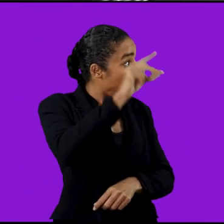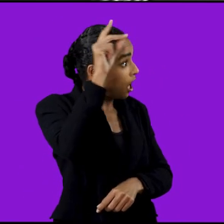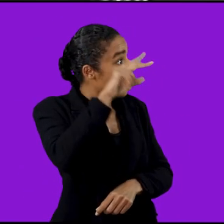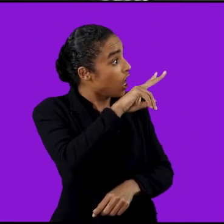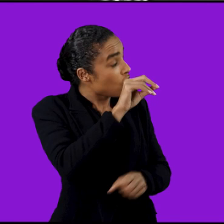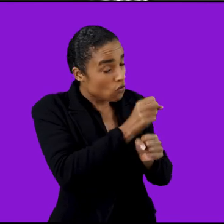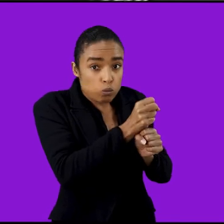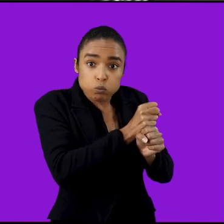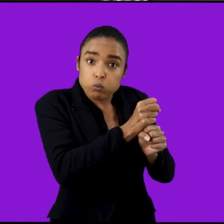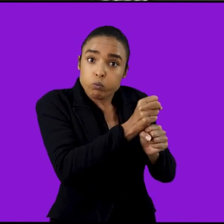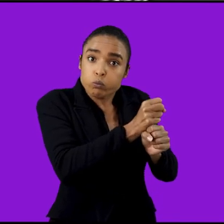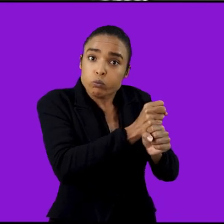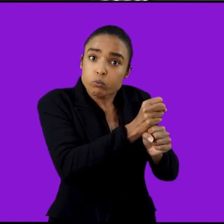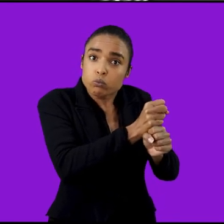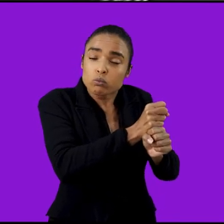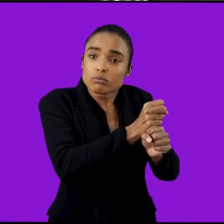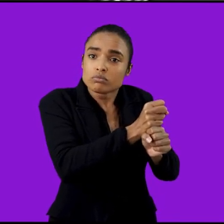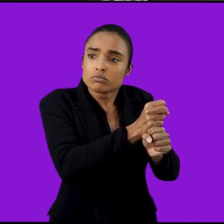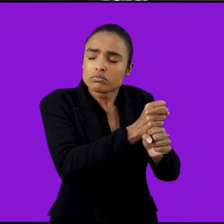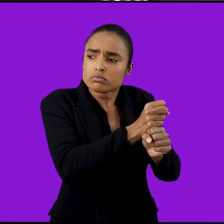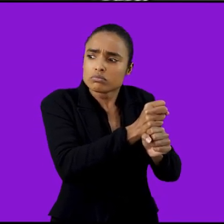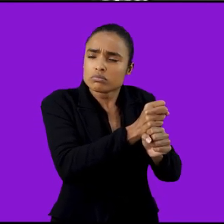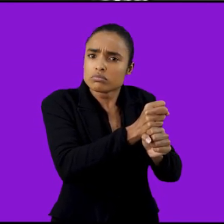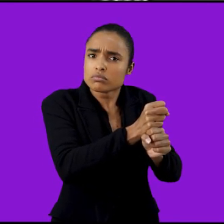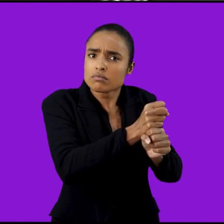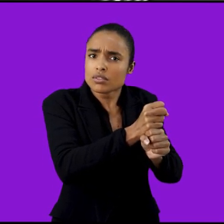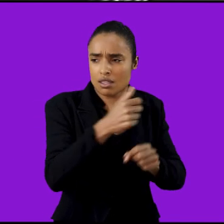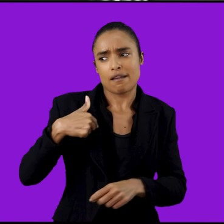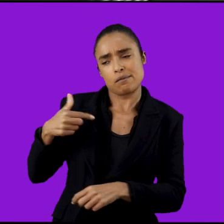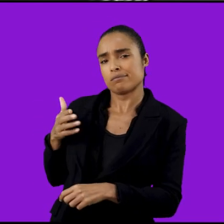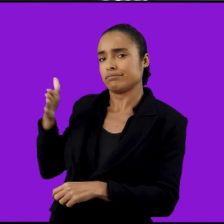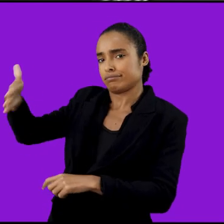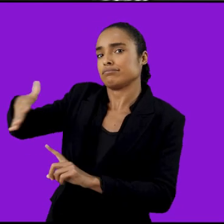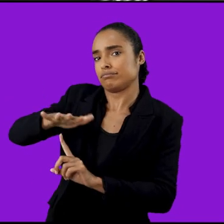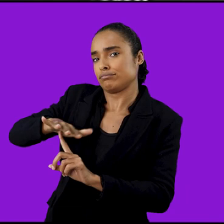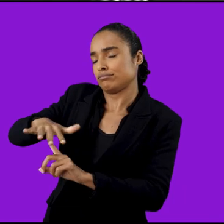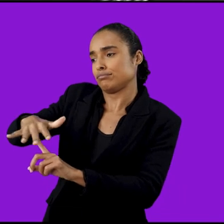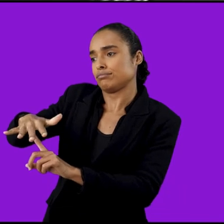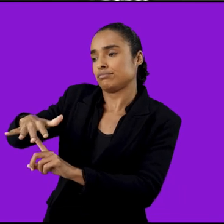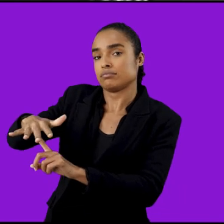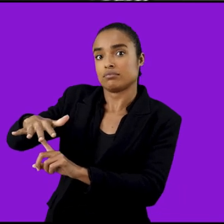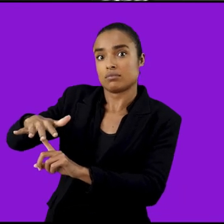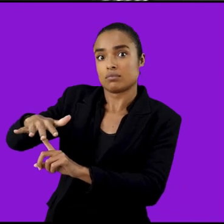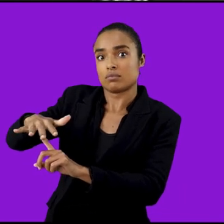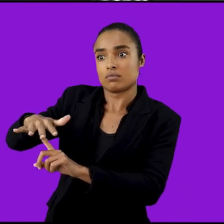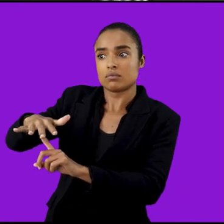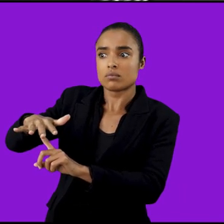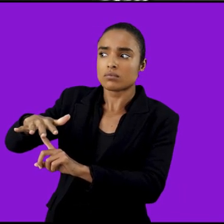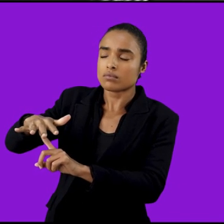Fazem 20 anos Não. Eu tava nessa primeira e sempre que